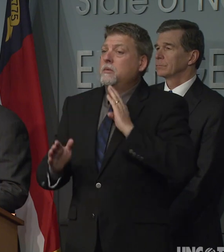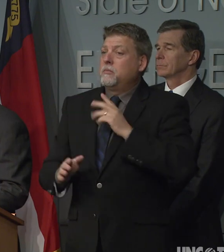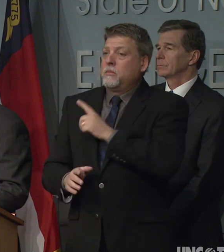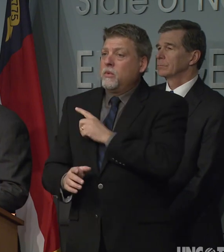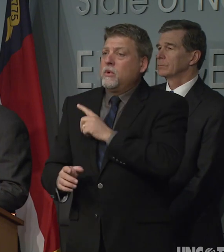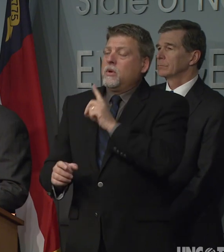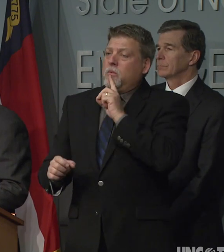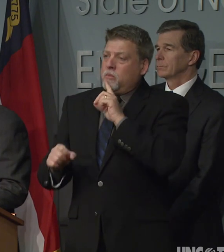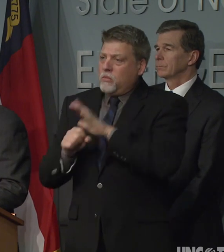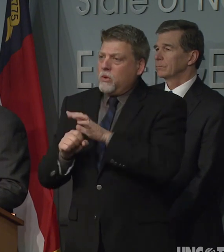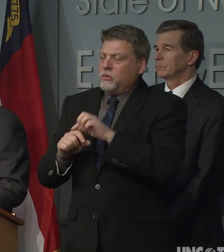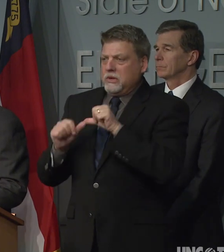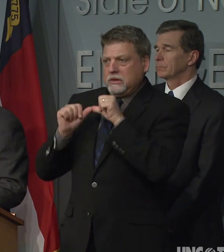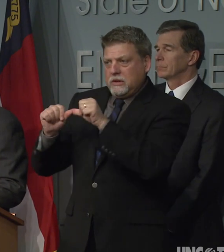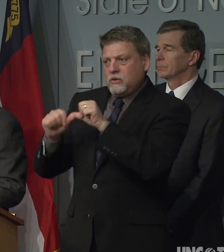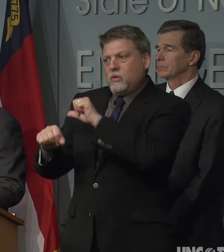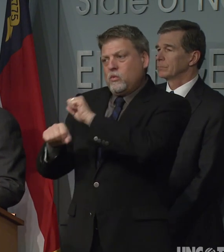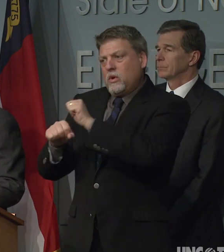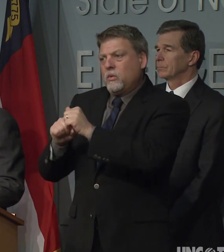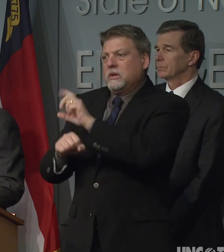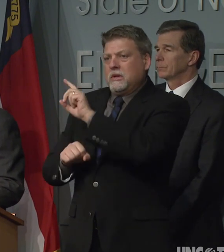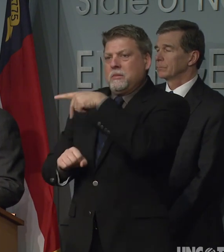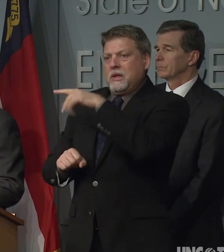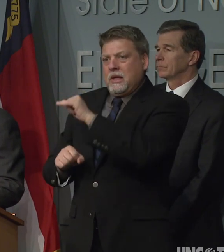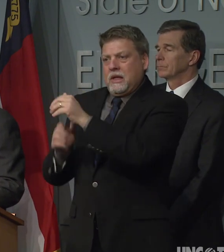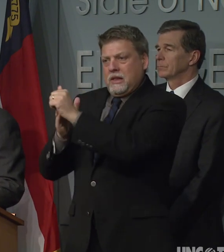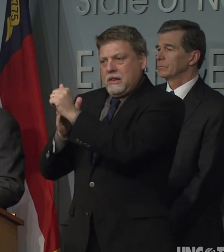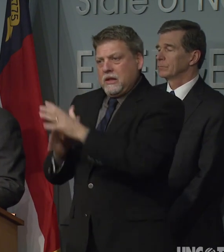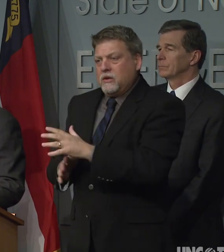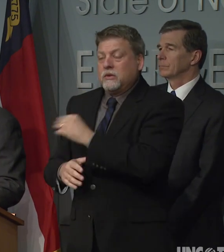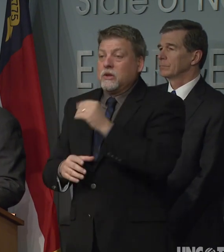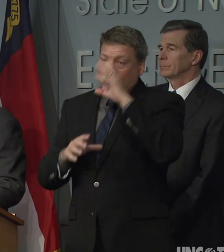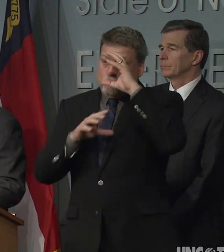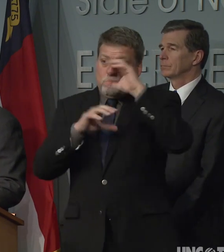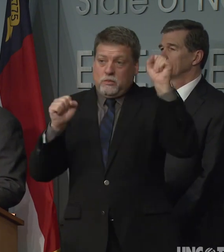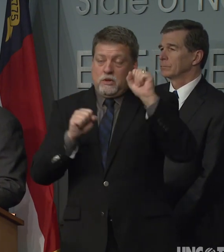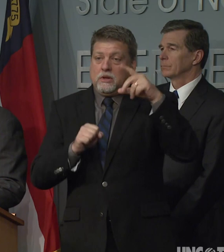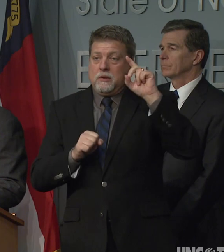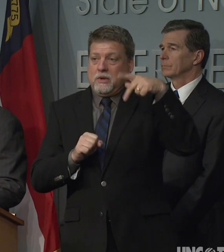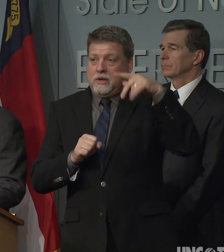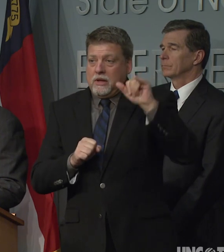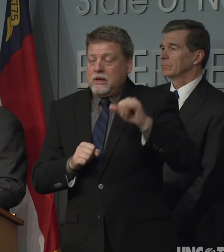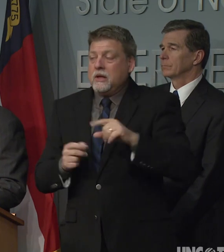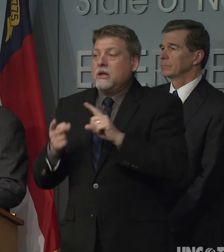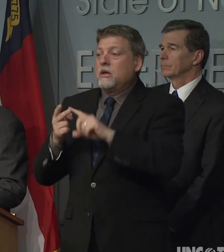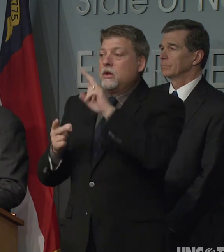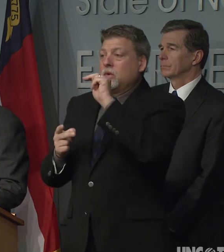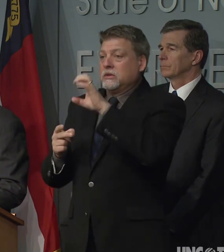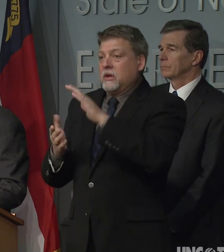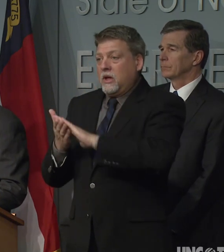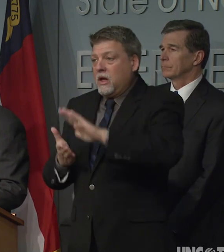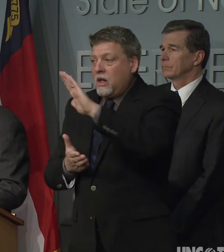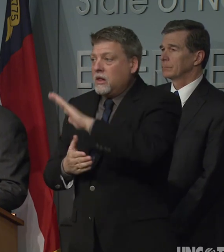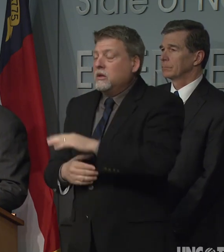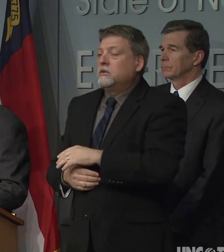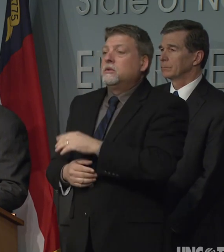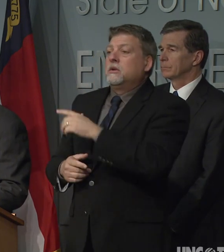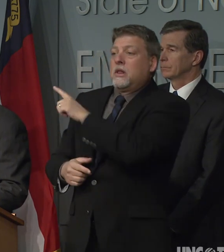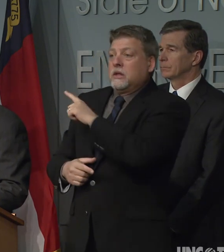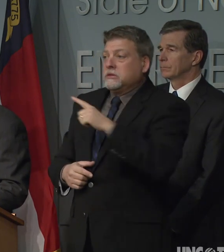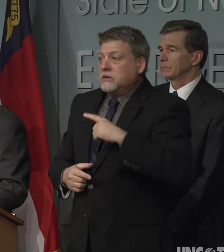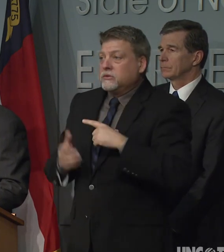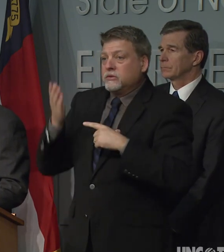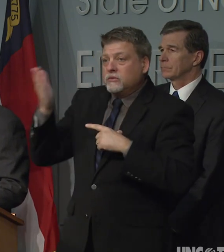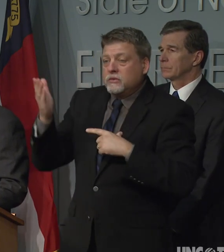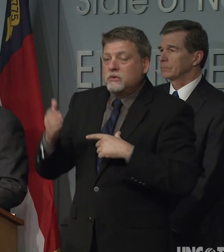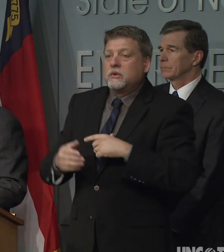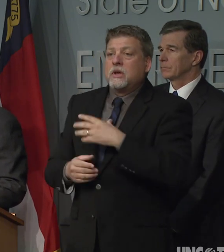continuar trabajando con los líderes de instrucción pública y el superintendente y también te en los colegios comunitarios